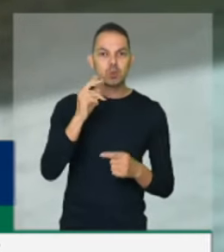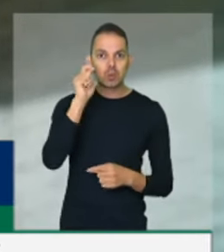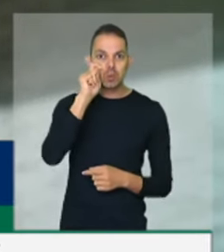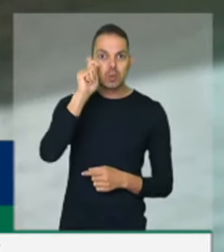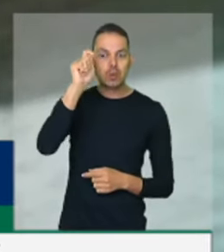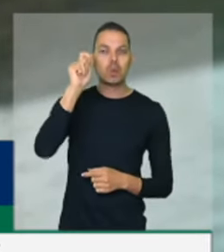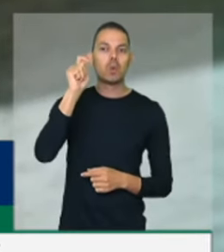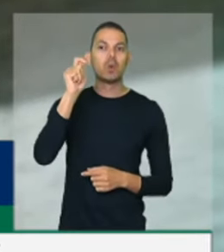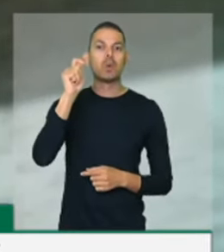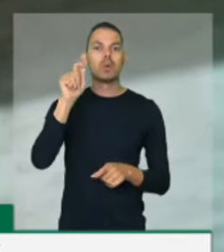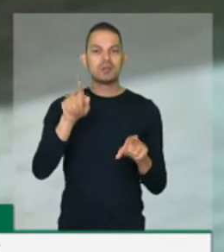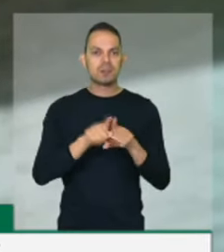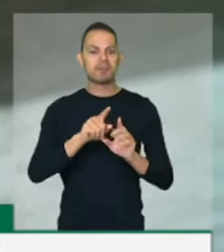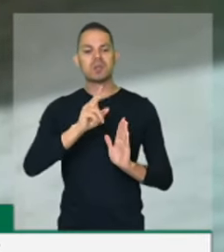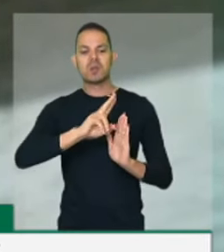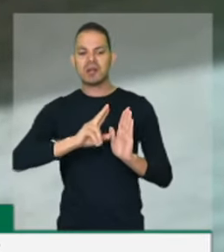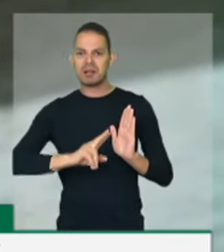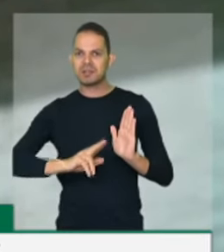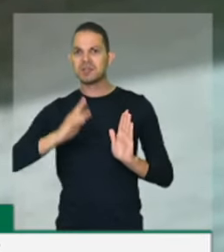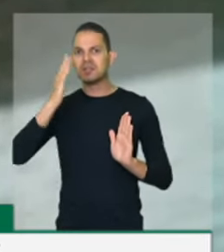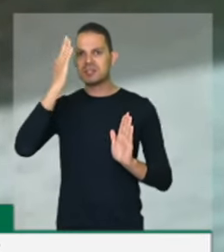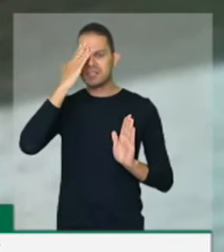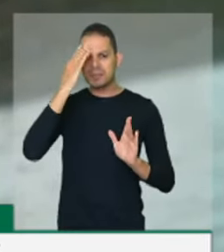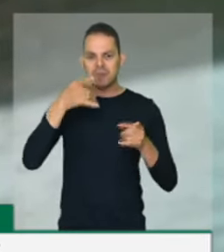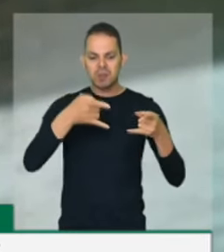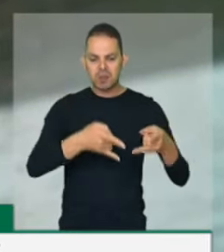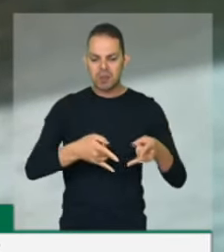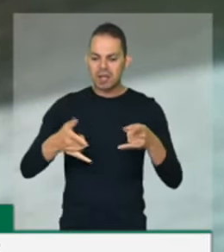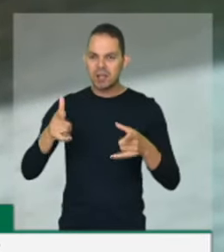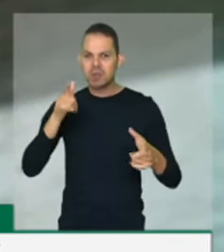DE BUSCAR MAIS LEITOS DO SISTEMA ÚNICO DE SAÚDE, MAS NA MEDIDA EM QUE O RELATOR REJEITOU TODAS AS EMENDAS, EU